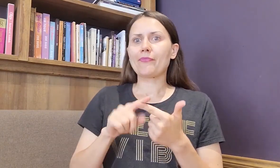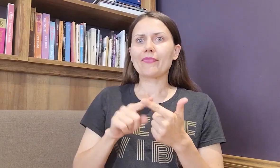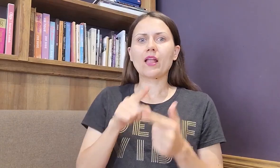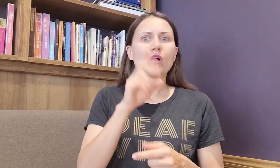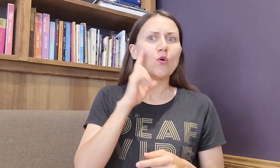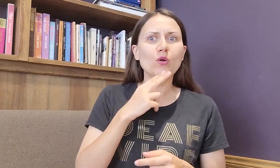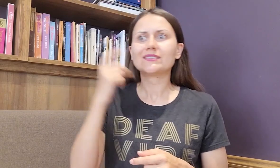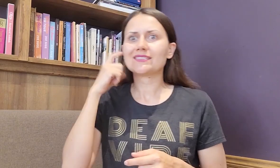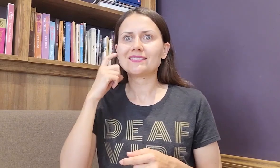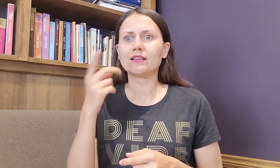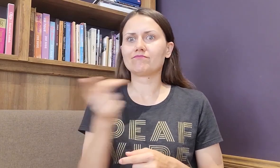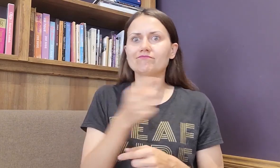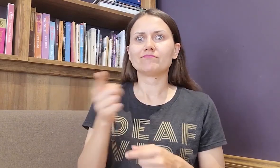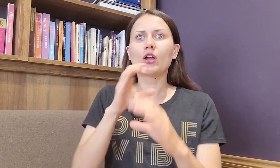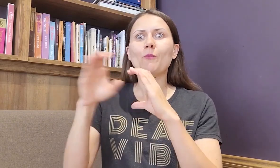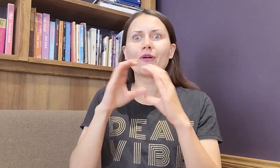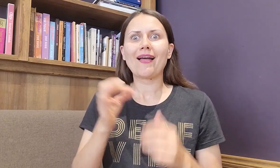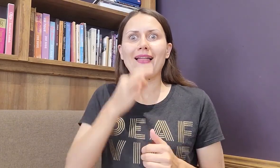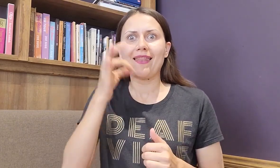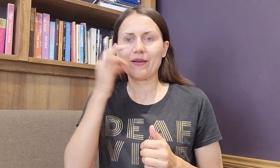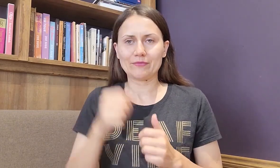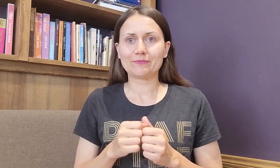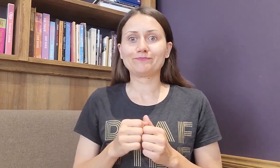• poprawi komunikację Głuchych ze słyszącymi,